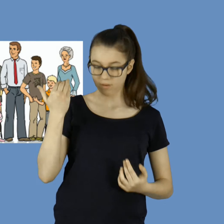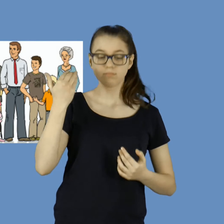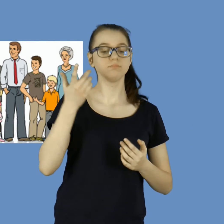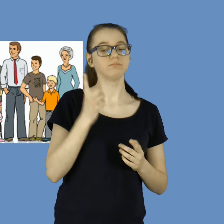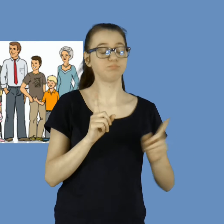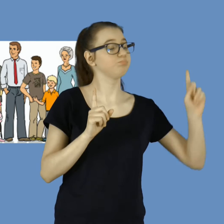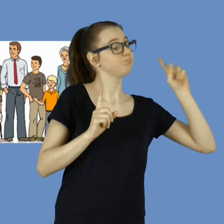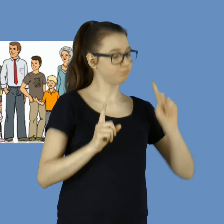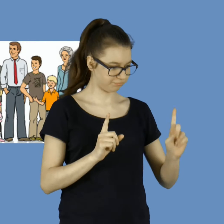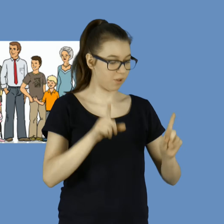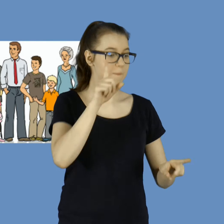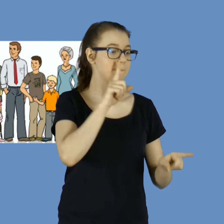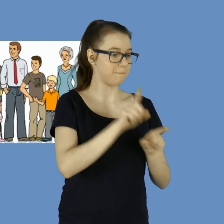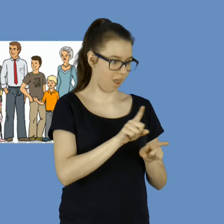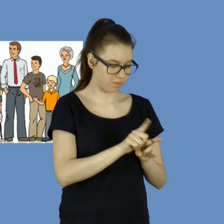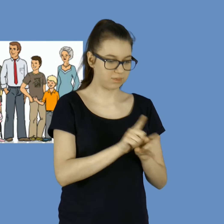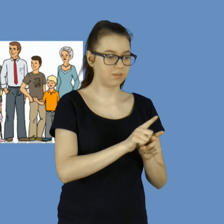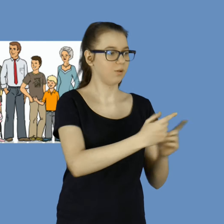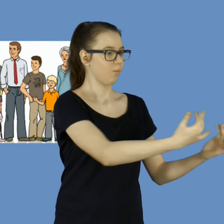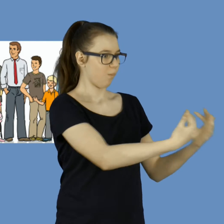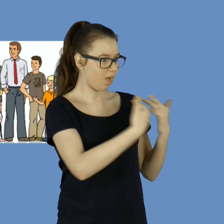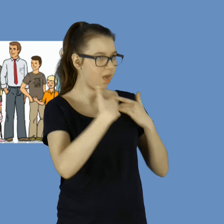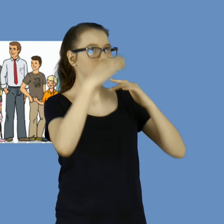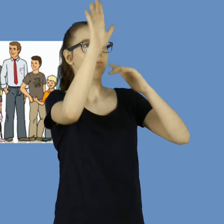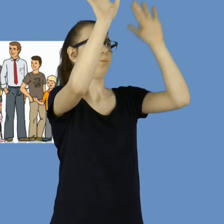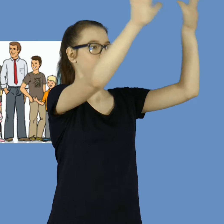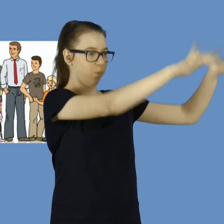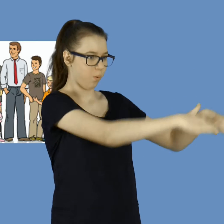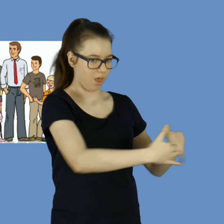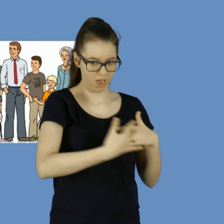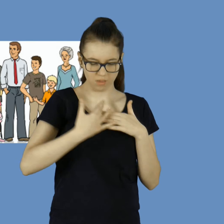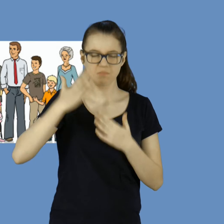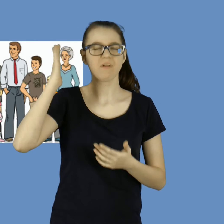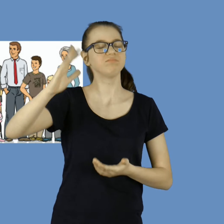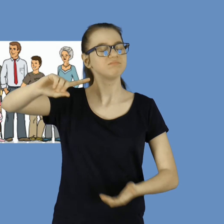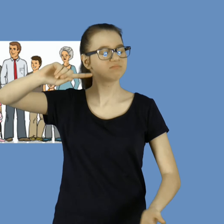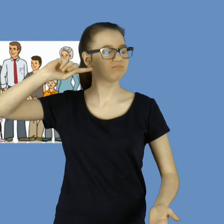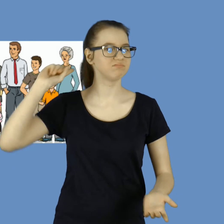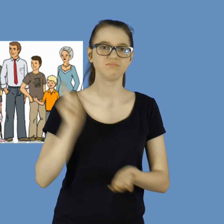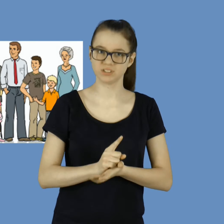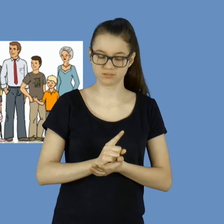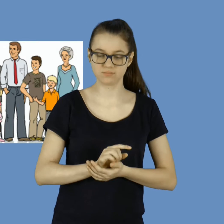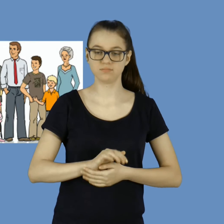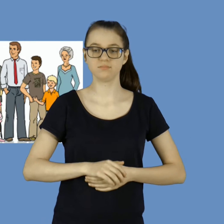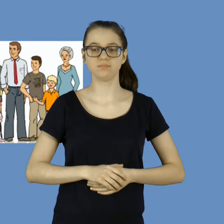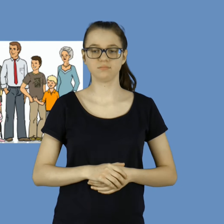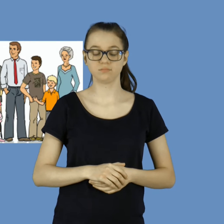wtedy dam moc słowom twego brata. Wtedy ty z bratem wypełnicie Moją wolę. A jak jest dzisiaj?